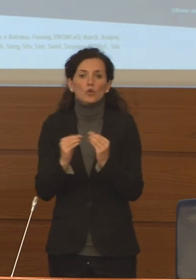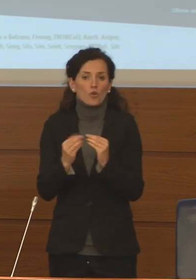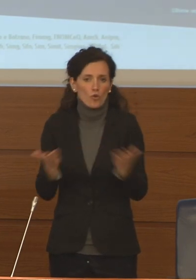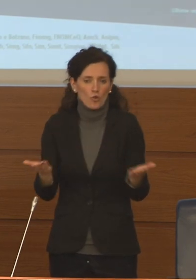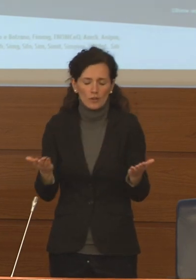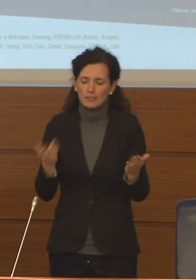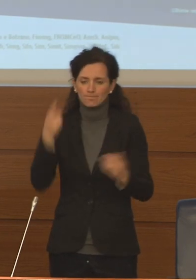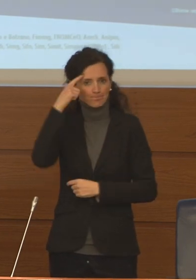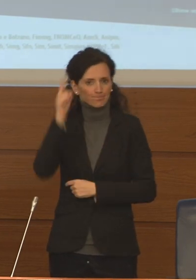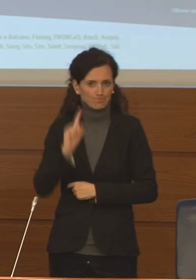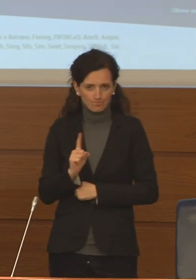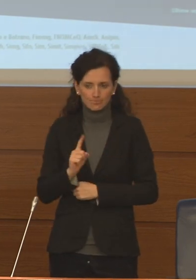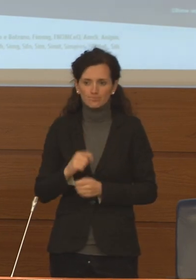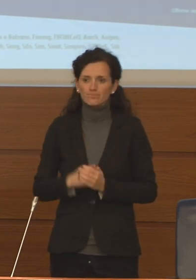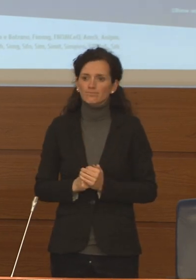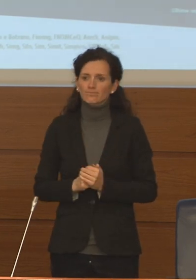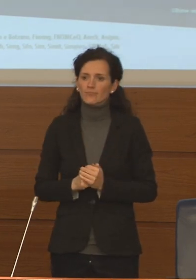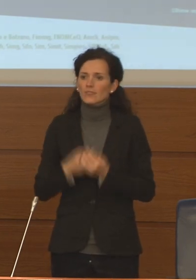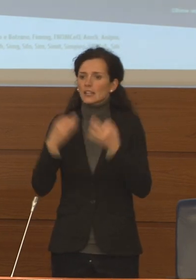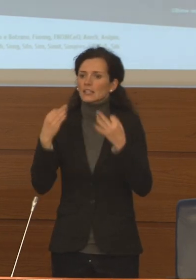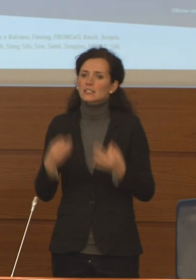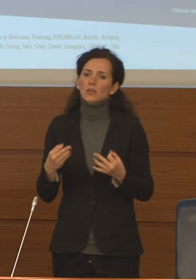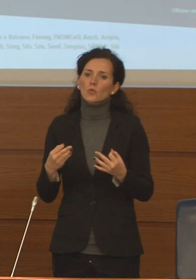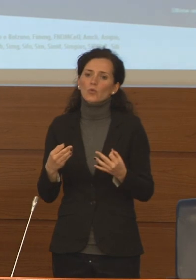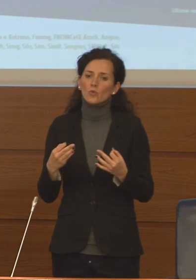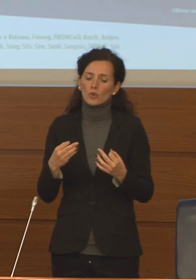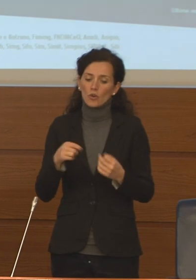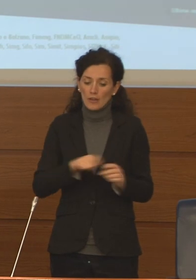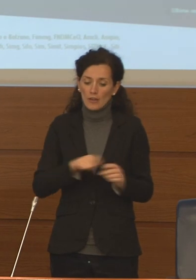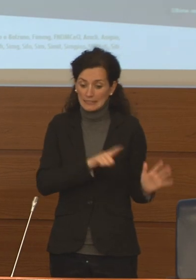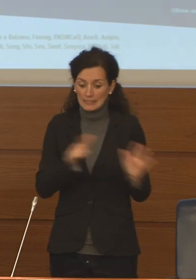questa settimana è una settimana importante per vedere qual è